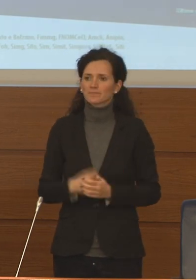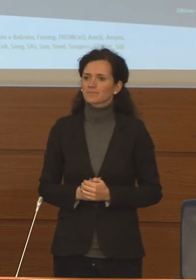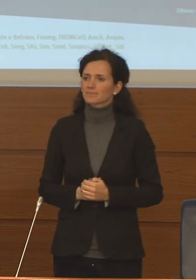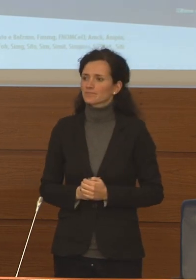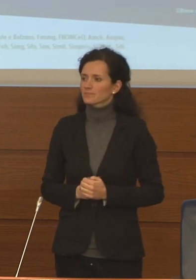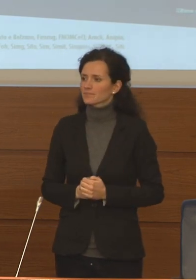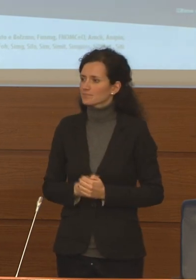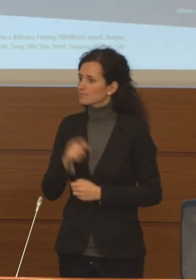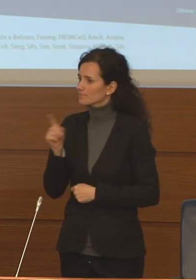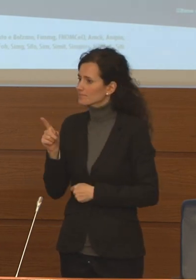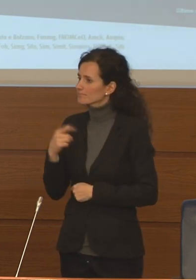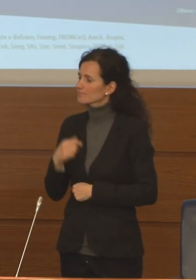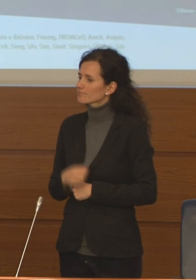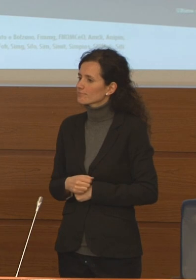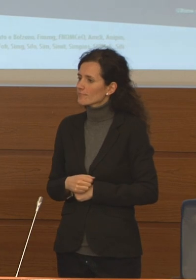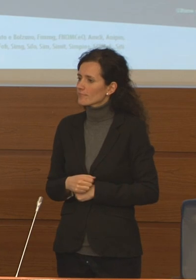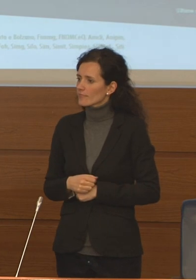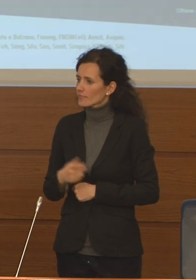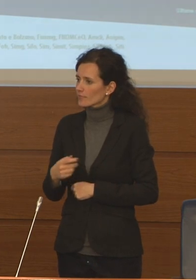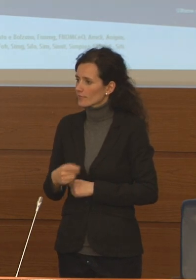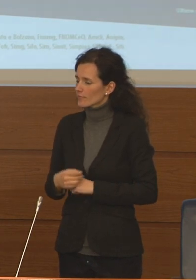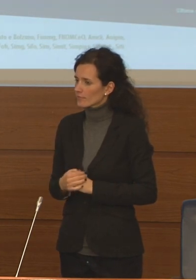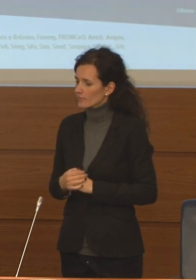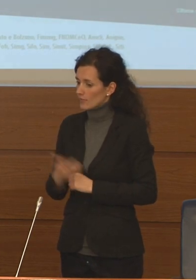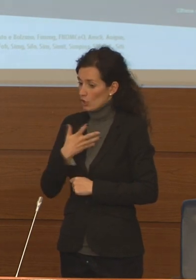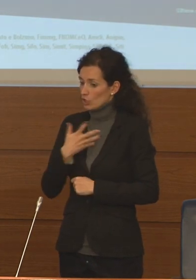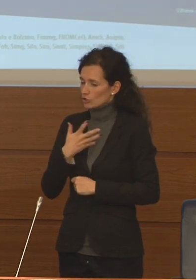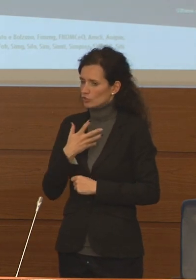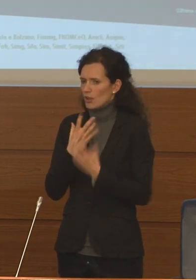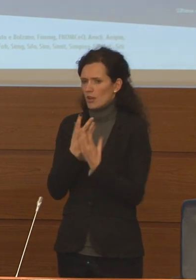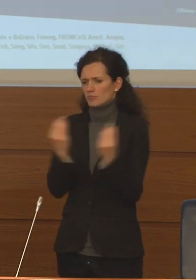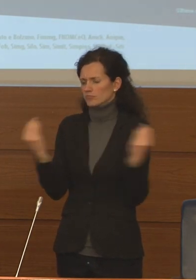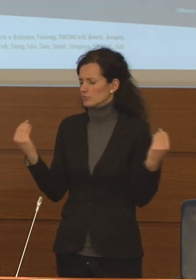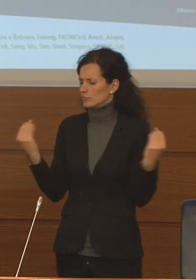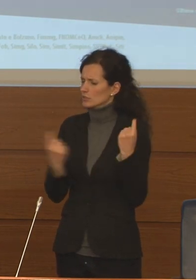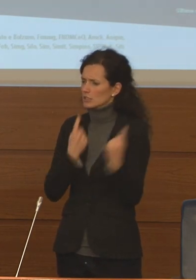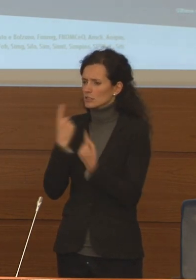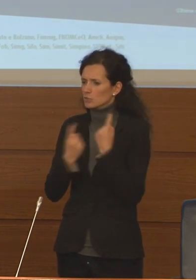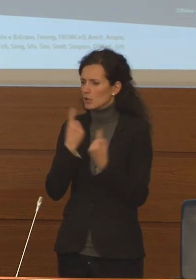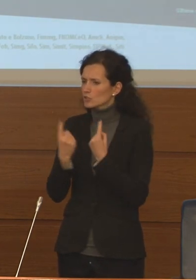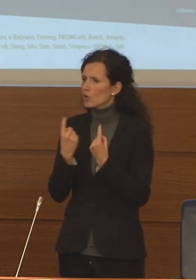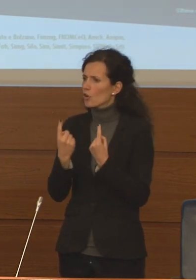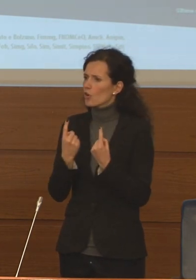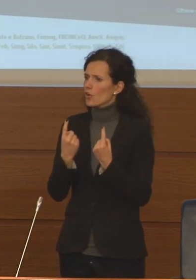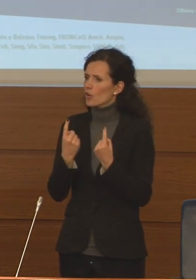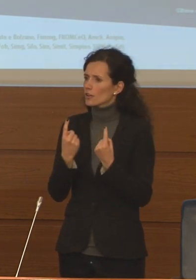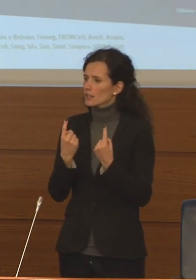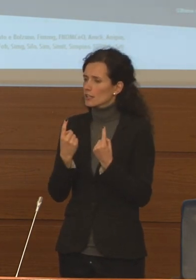(domanda giornalista) Ci sono moltissimi casi, mi sembra di capire, in particolare intorno a Bergamo,